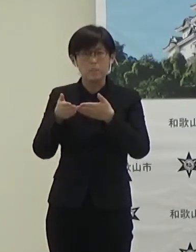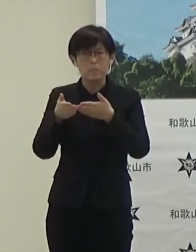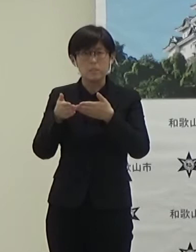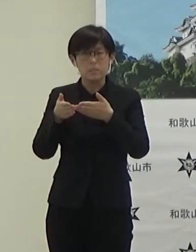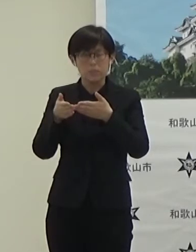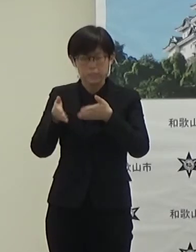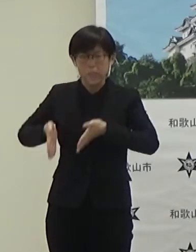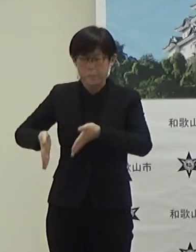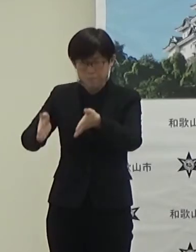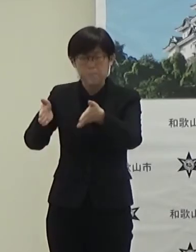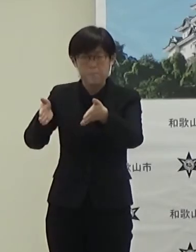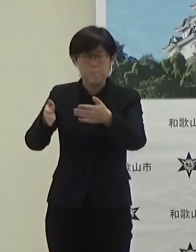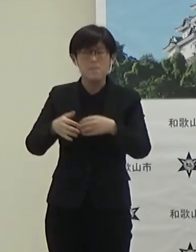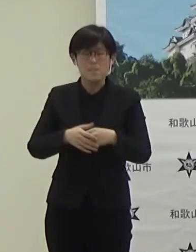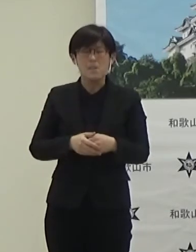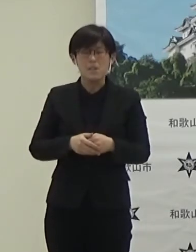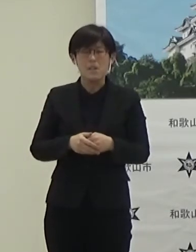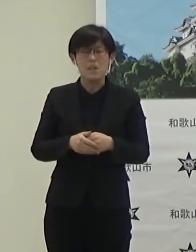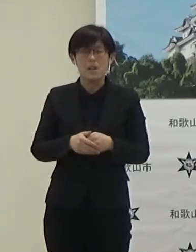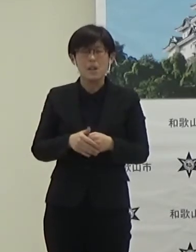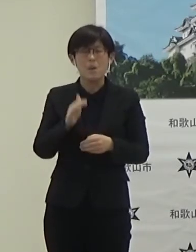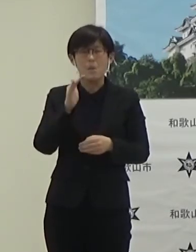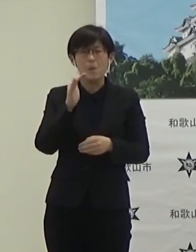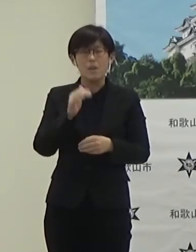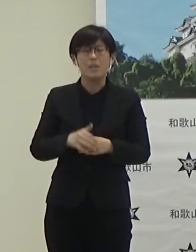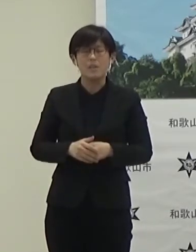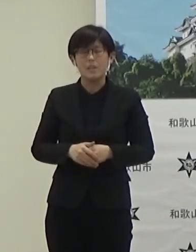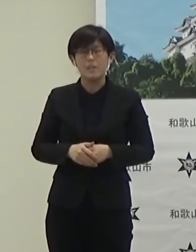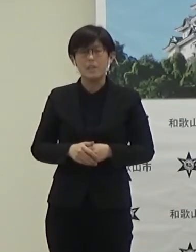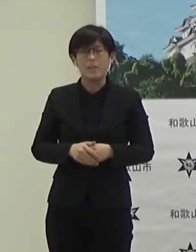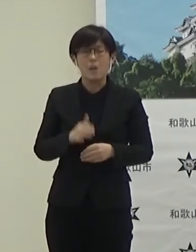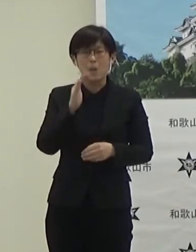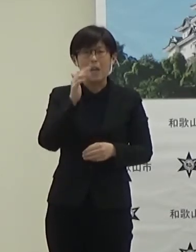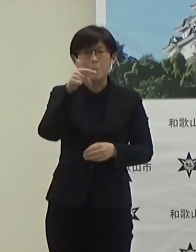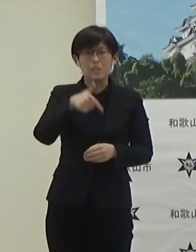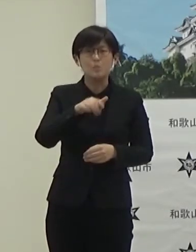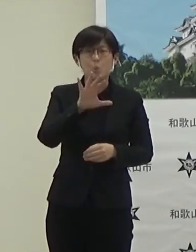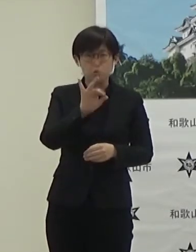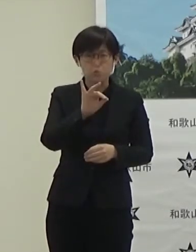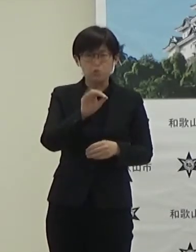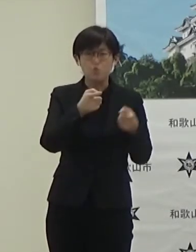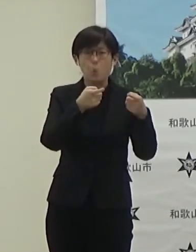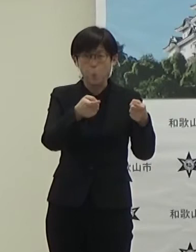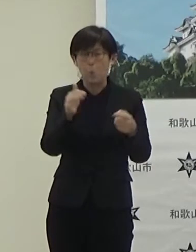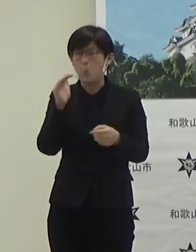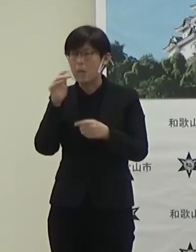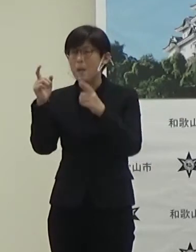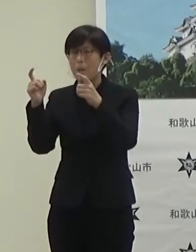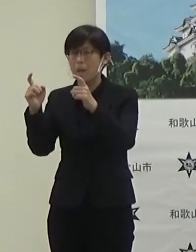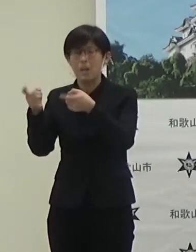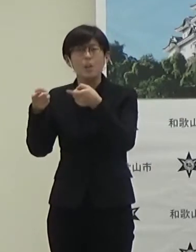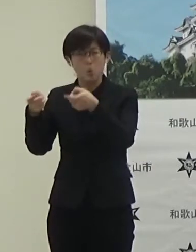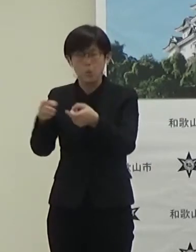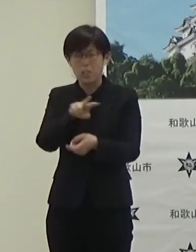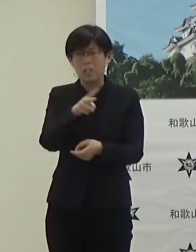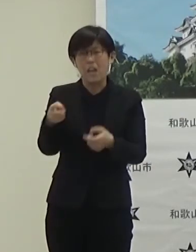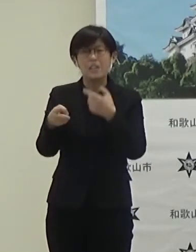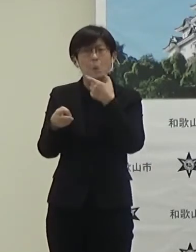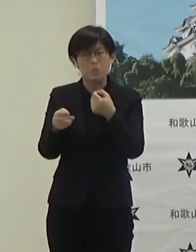この和歌山下津港を和歌山港に変えてくださいっていうのは 昔から要望してるんですけども、それはなかなか難しいと